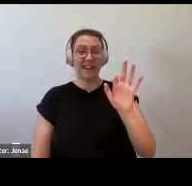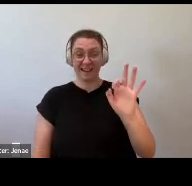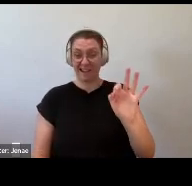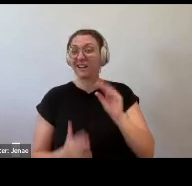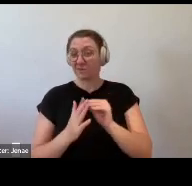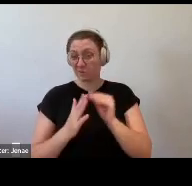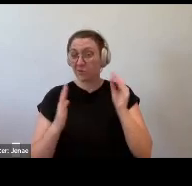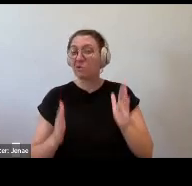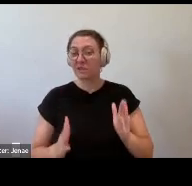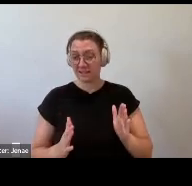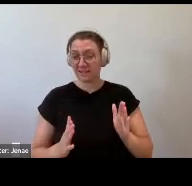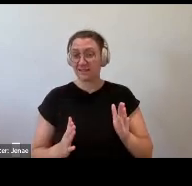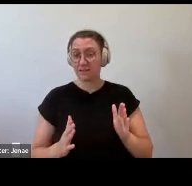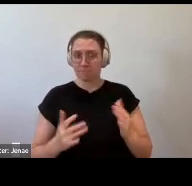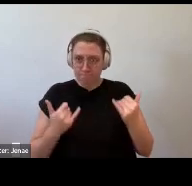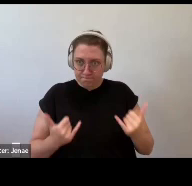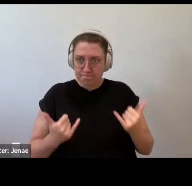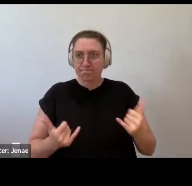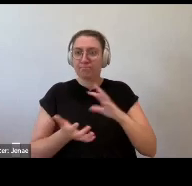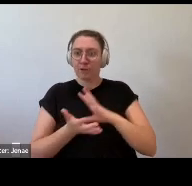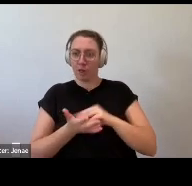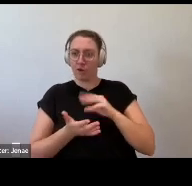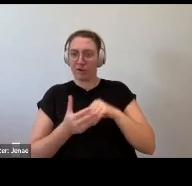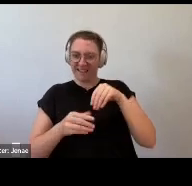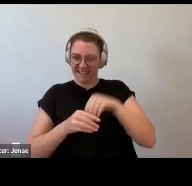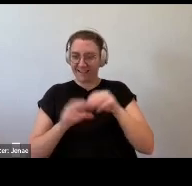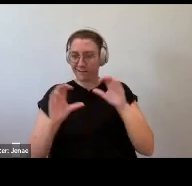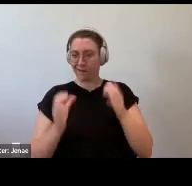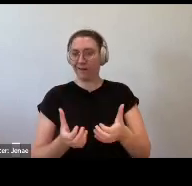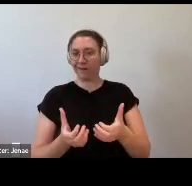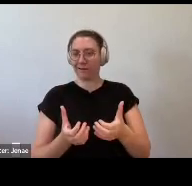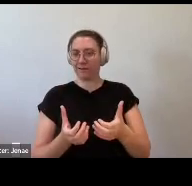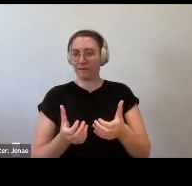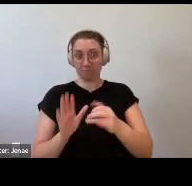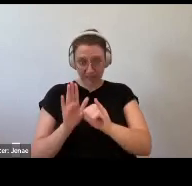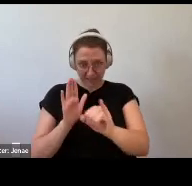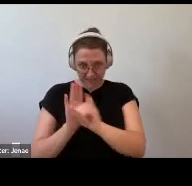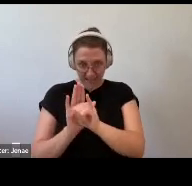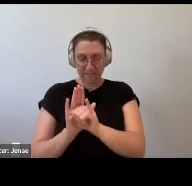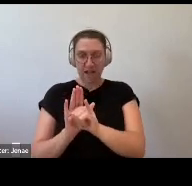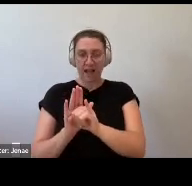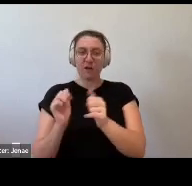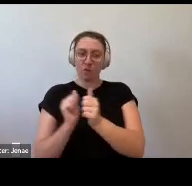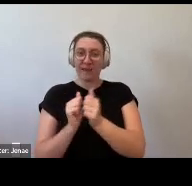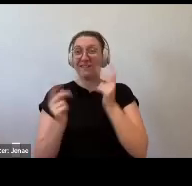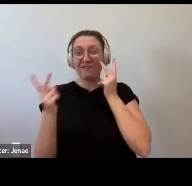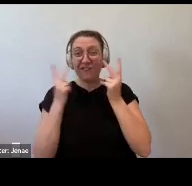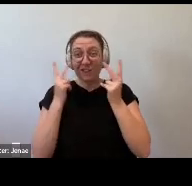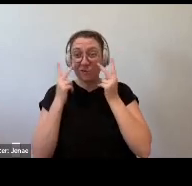estudiantes que aprenden en nuestras aulas y que tienen una discapacidad visual.